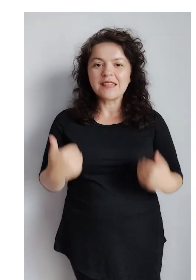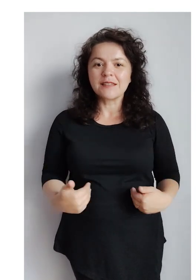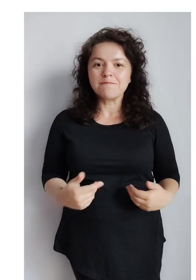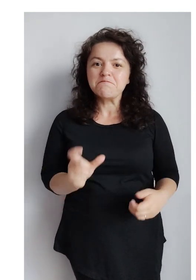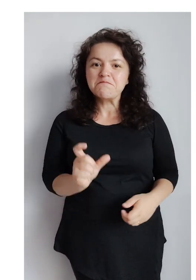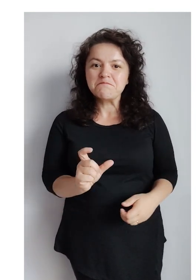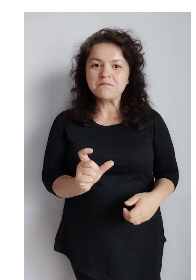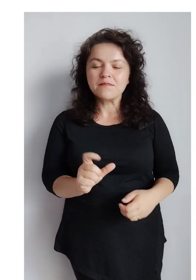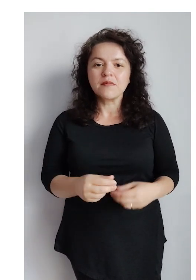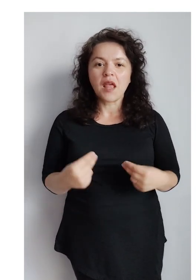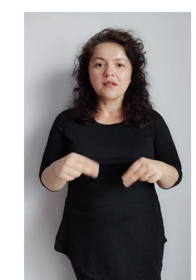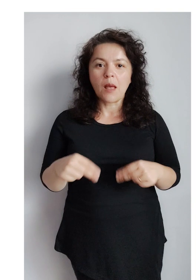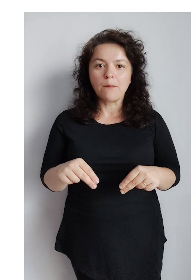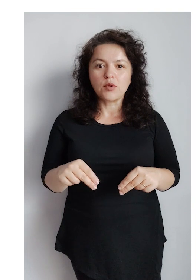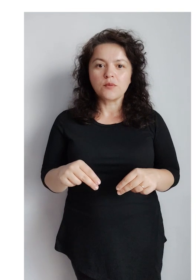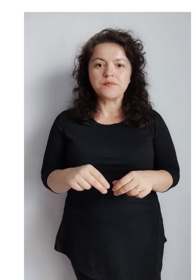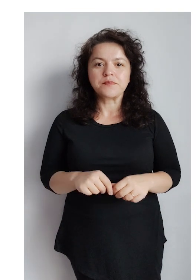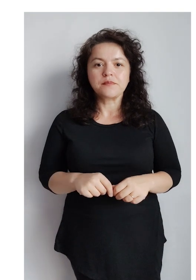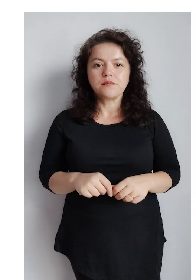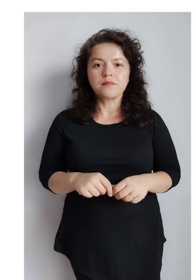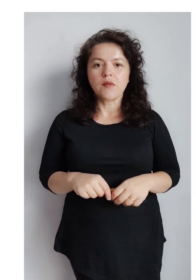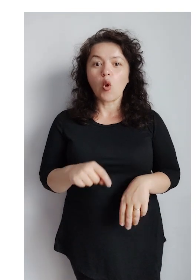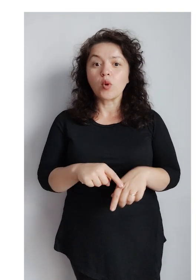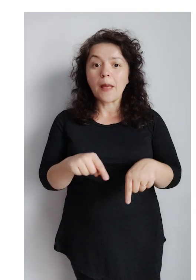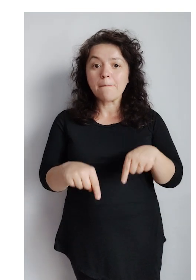De exemplu, cu un picior rupt